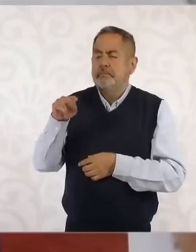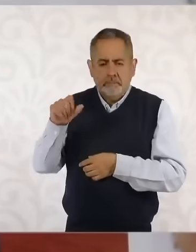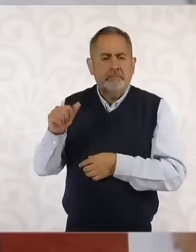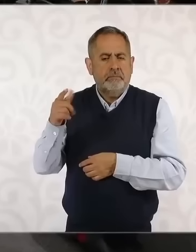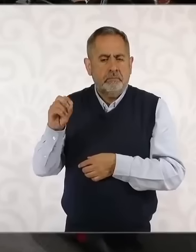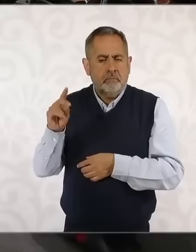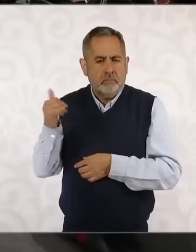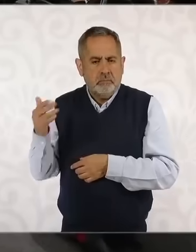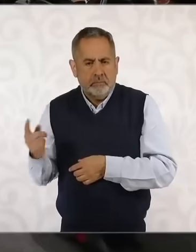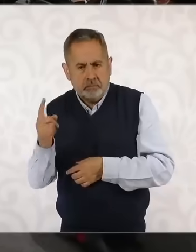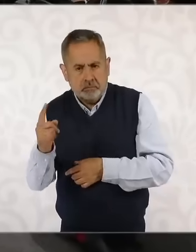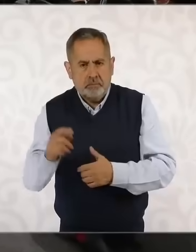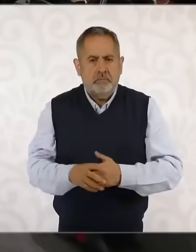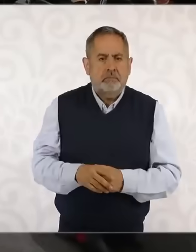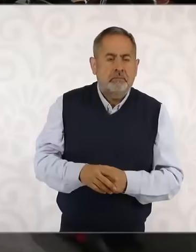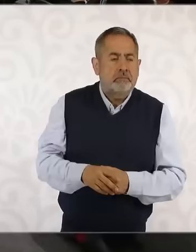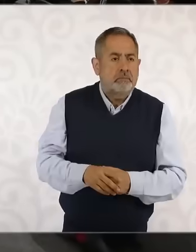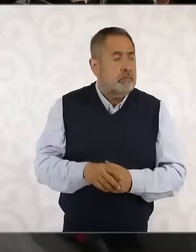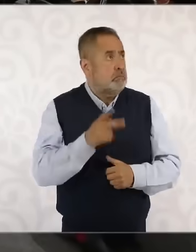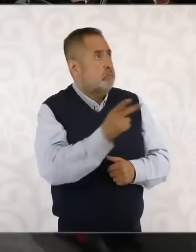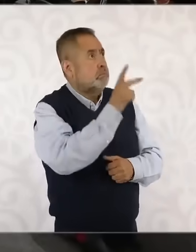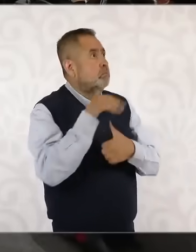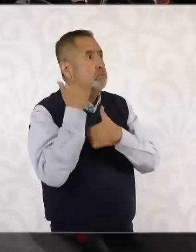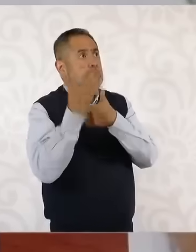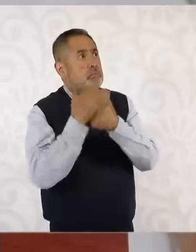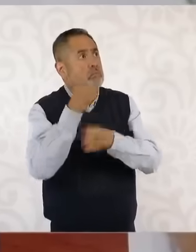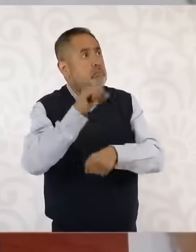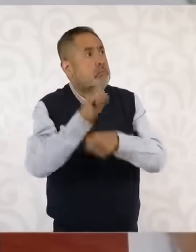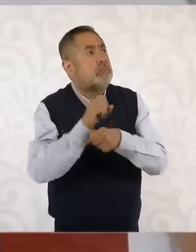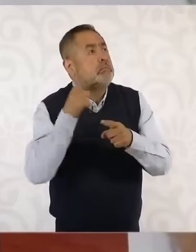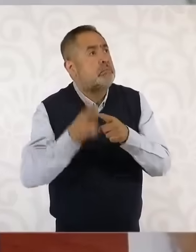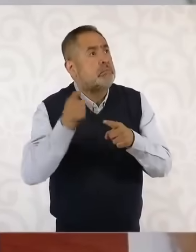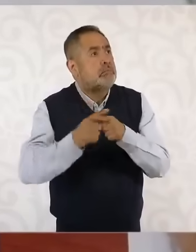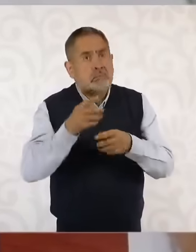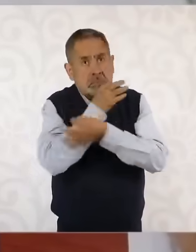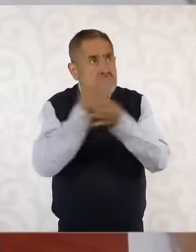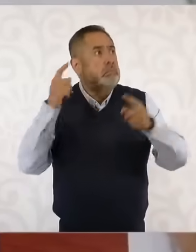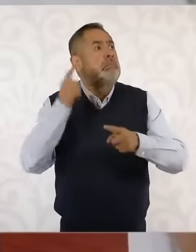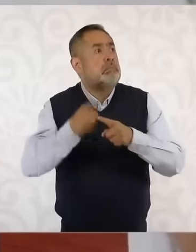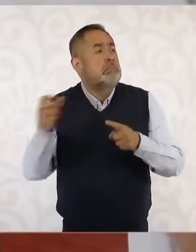próxima semana se presenta quién se quedará finalmente, ¿no? tiene un proceso de a ver